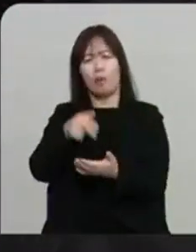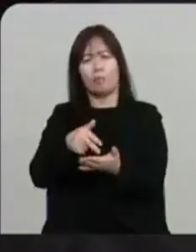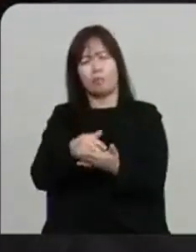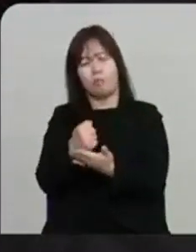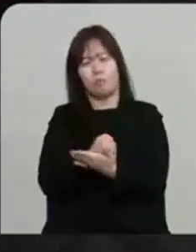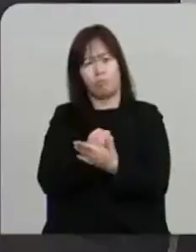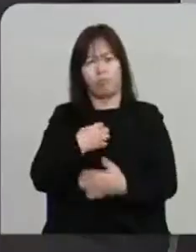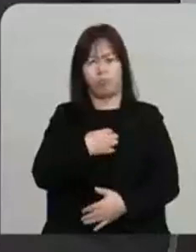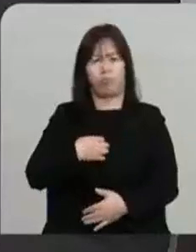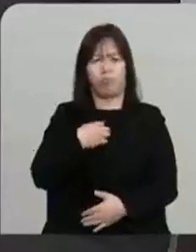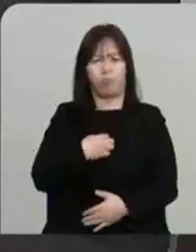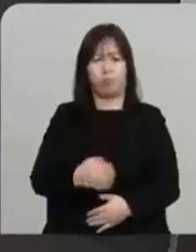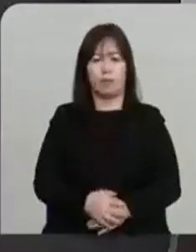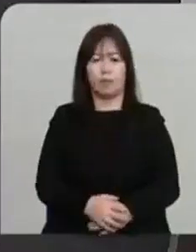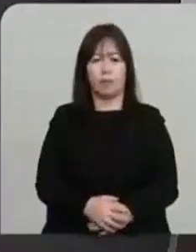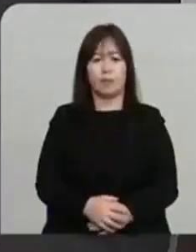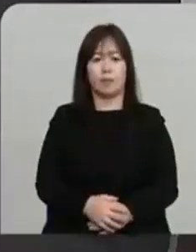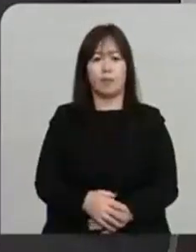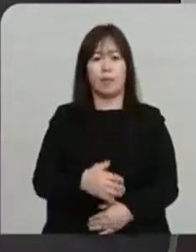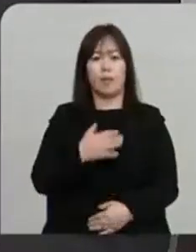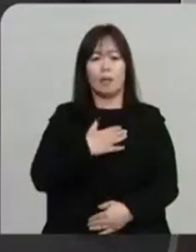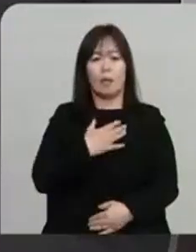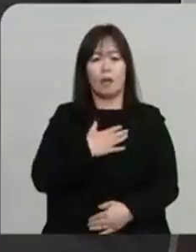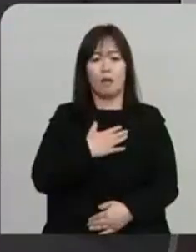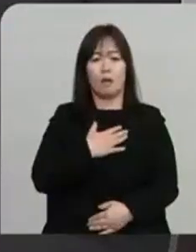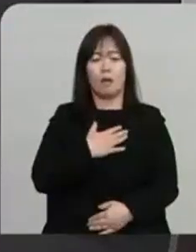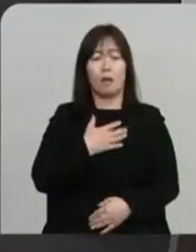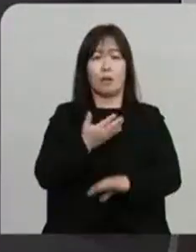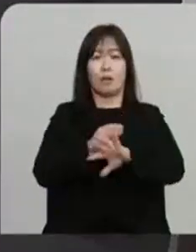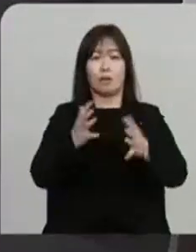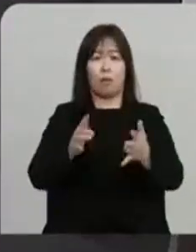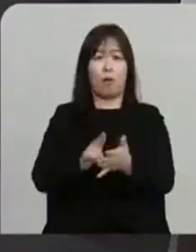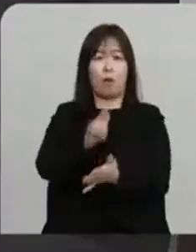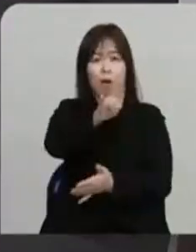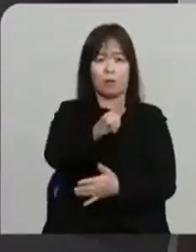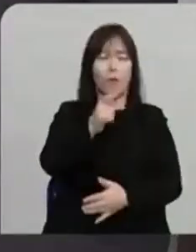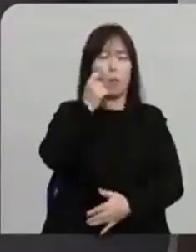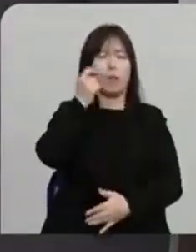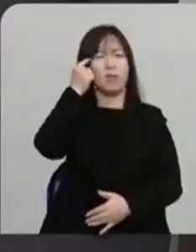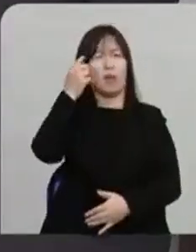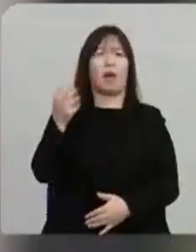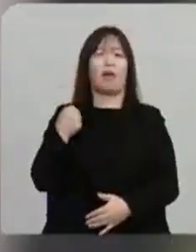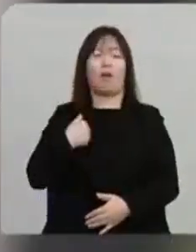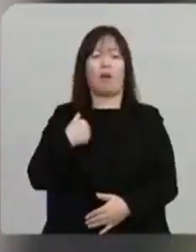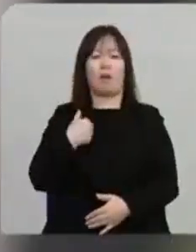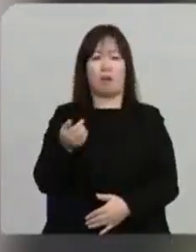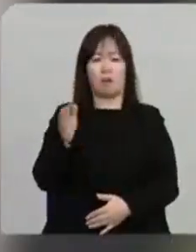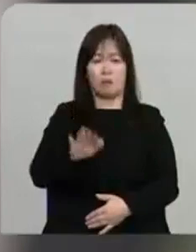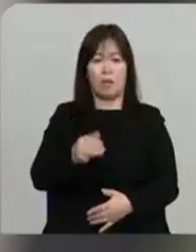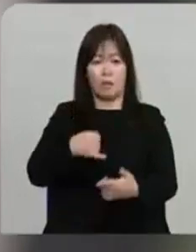어머니 : 제 주제에 해외여행은 꿈도 못 꿀줄 알았는데 딸 덕에